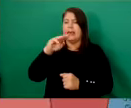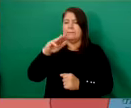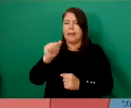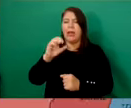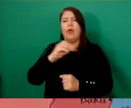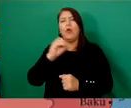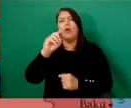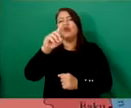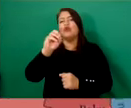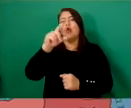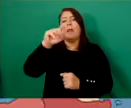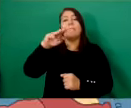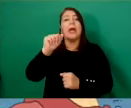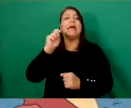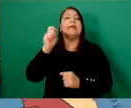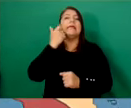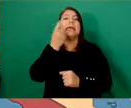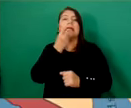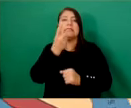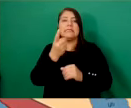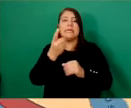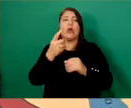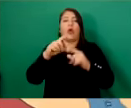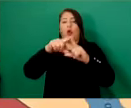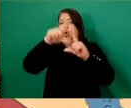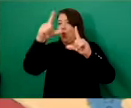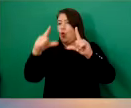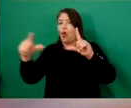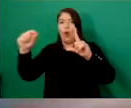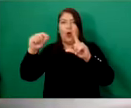sarma o yaprak dolma (que significa hoja rellena en turco).